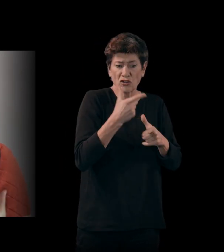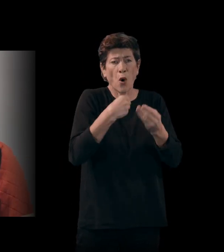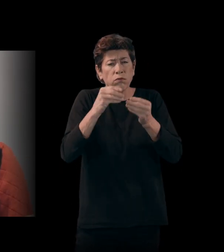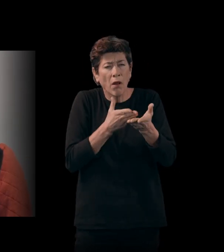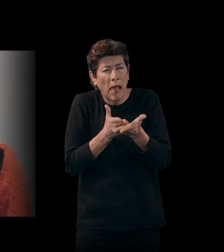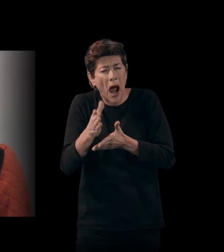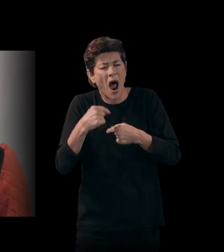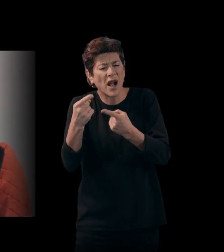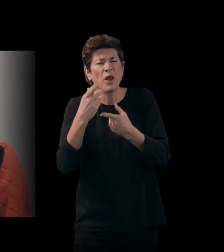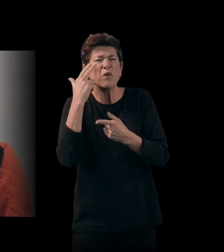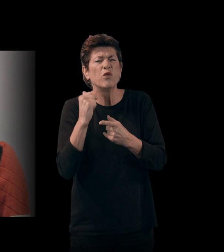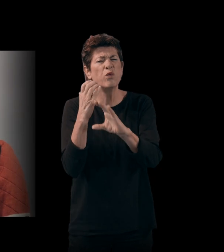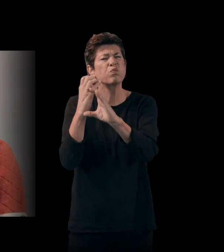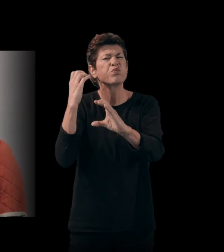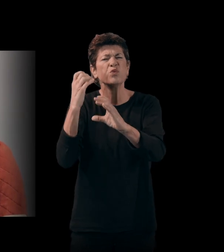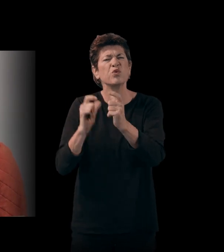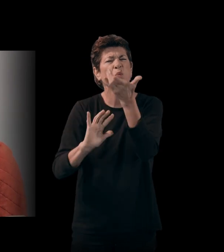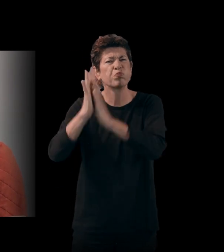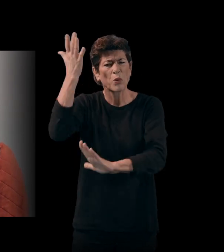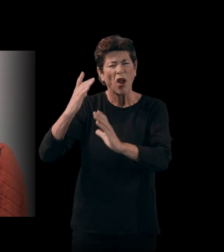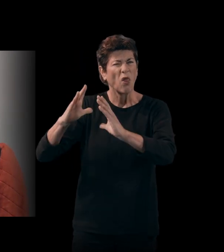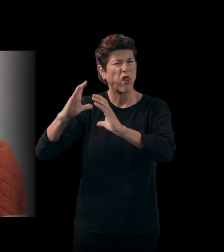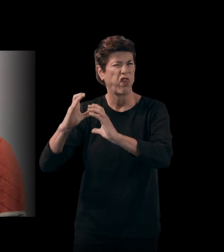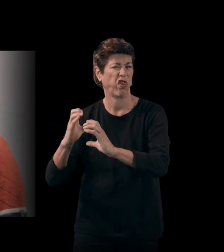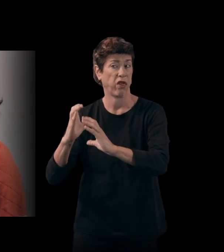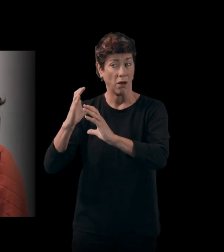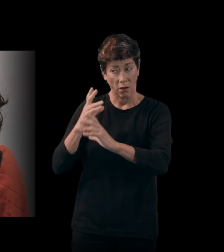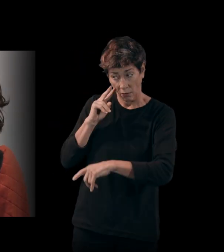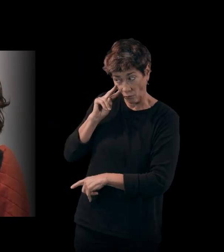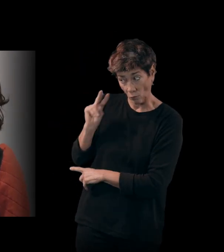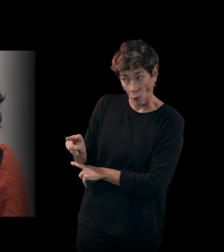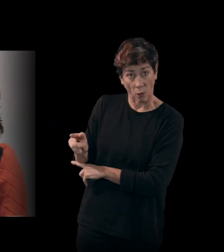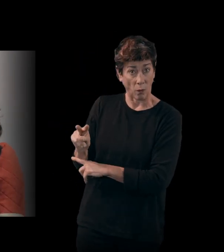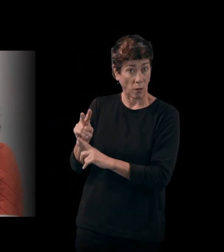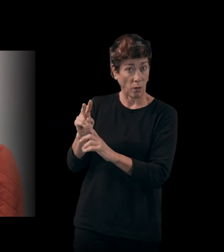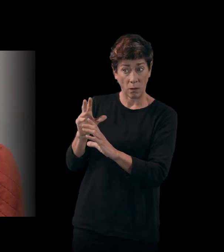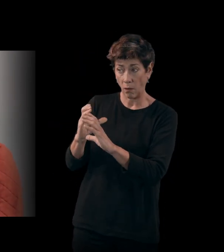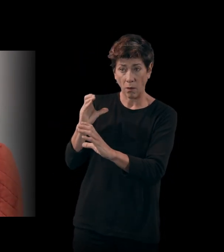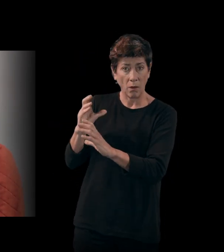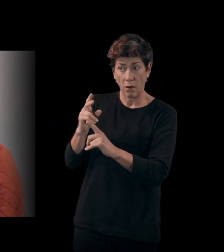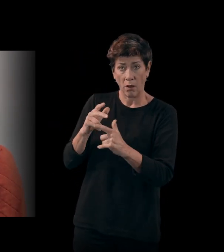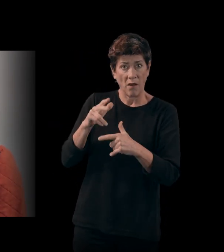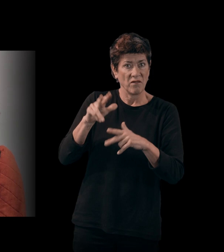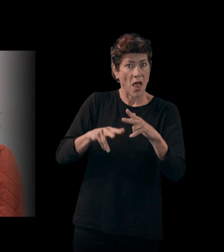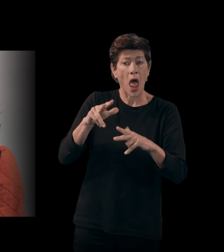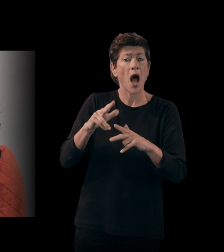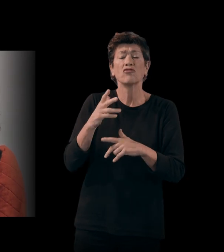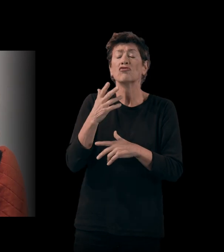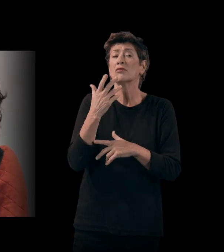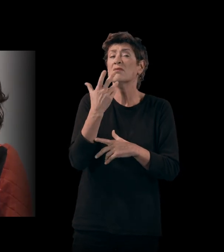C'est-à-dire, ce moment où une grande partie du village, Jean-Marie Tjibaou est mort.